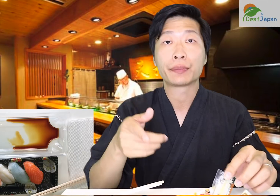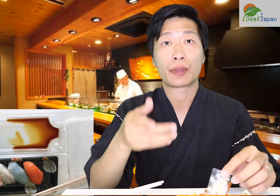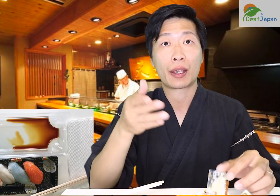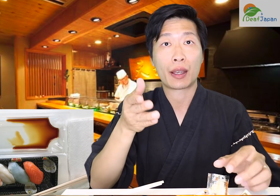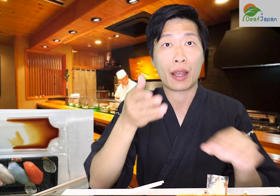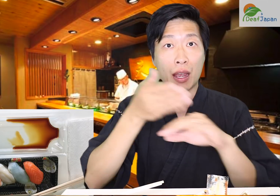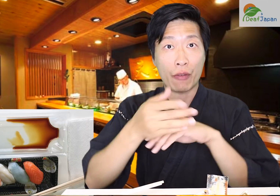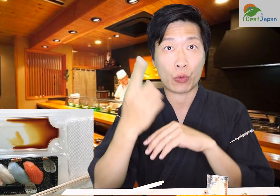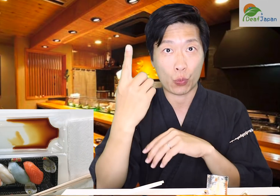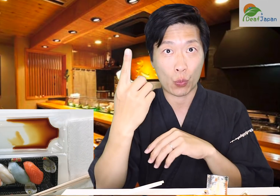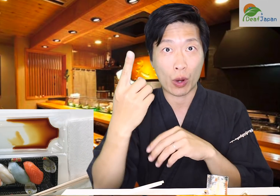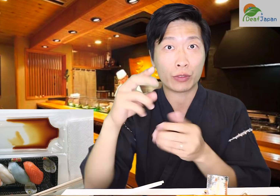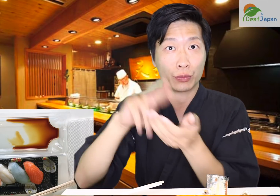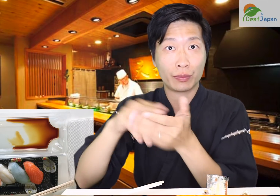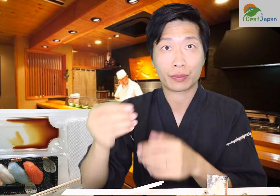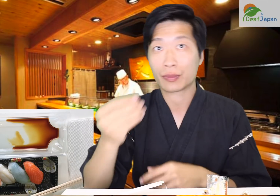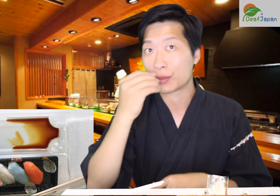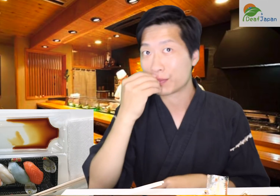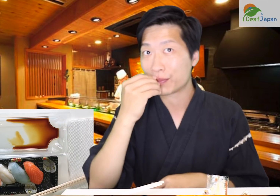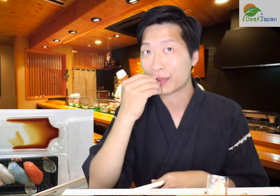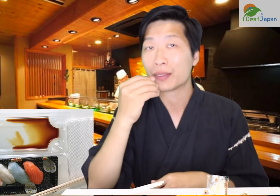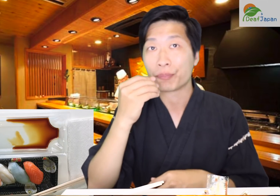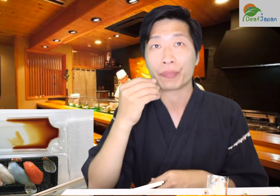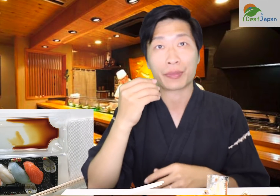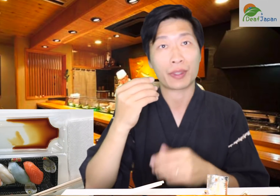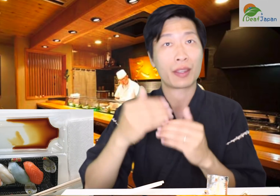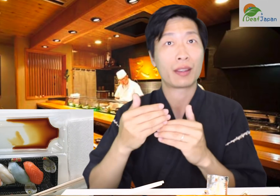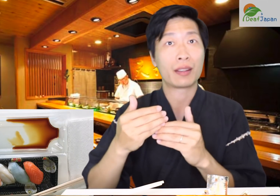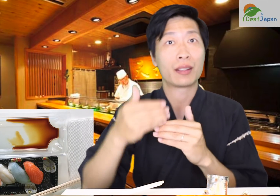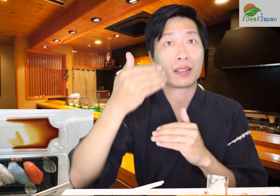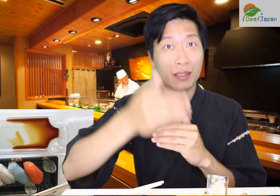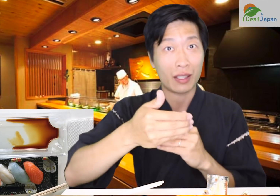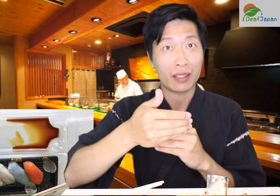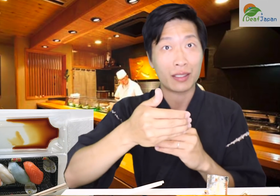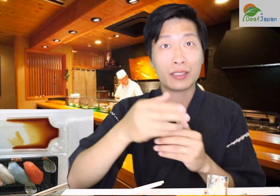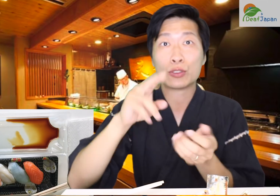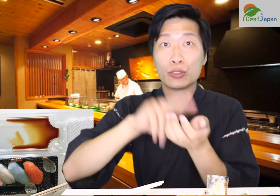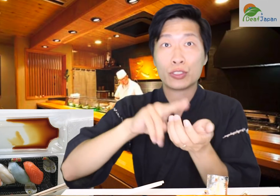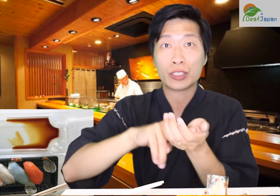Ingwer ist zum Neutralisieren des Geschmacks, nach dem Essen von Sushi.